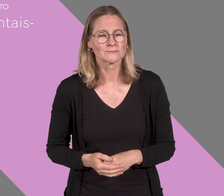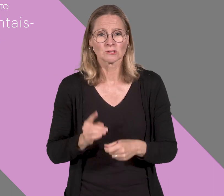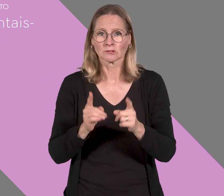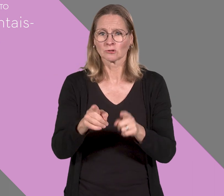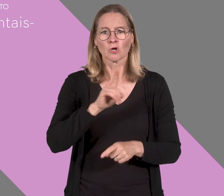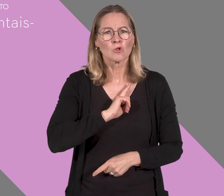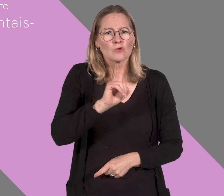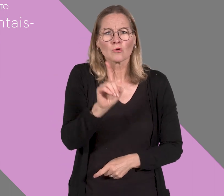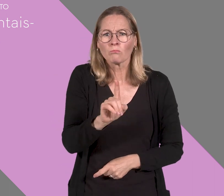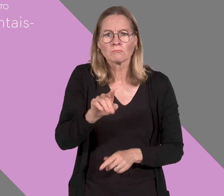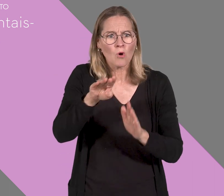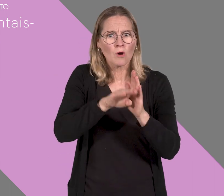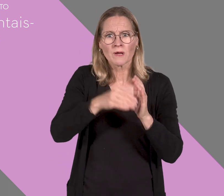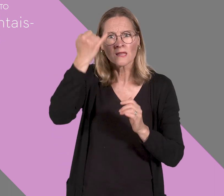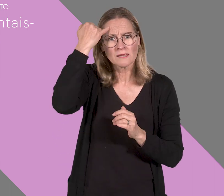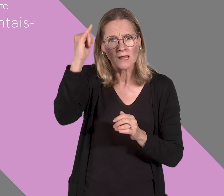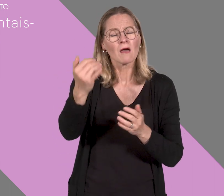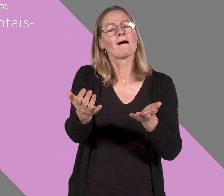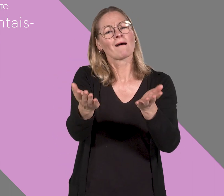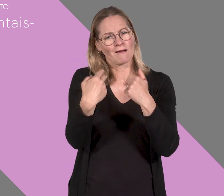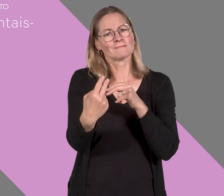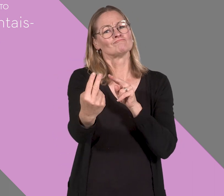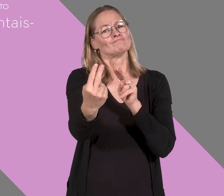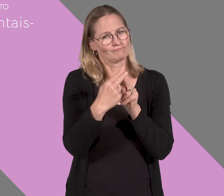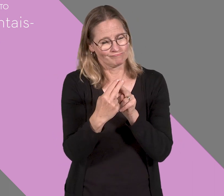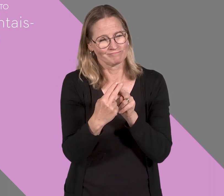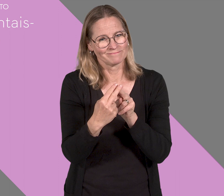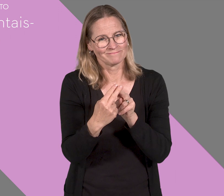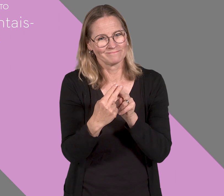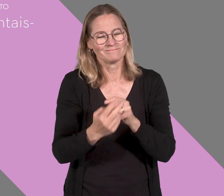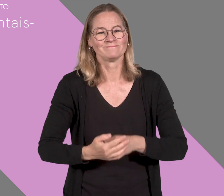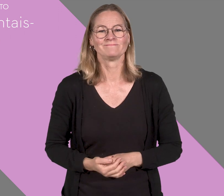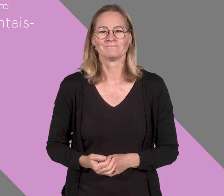Jos sinulla siis on minkäänlaisia ohjelmaideoita, ota meihin yhteyttä!